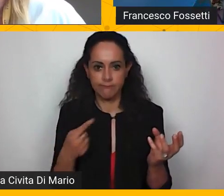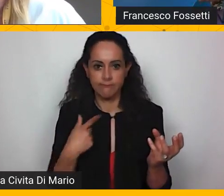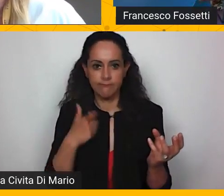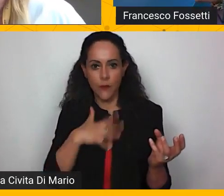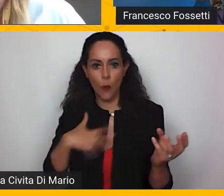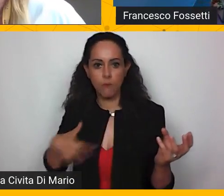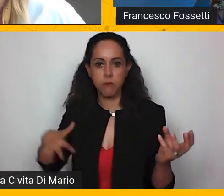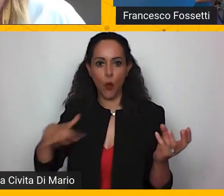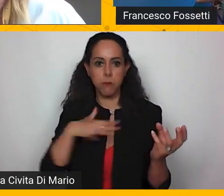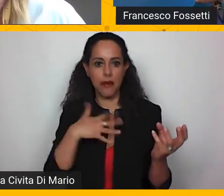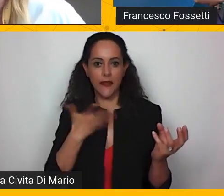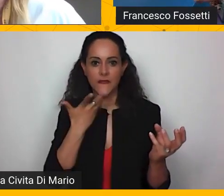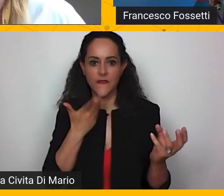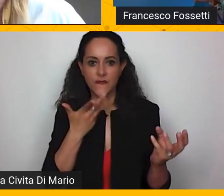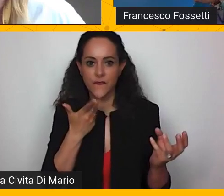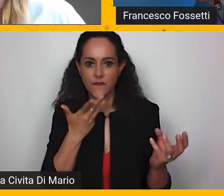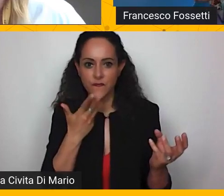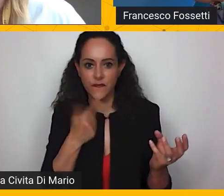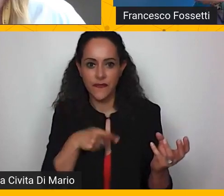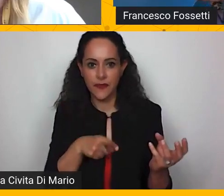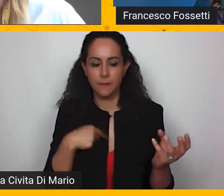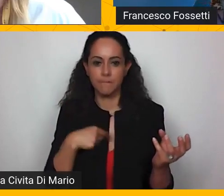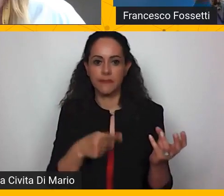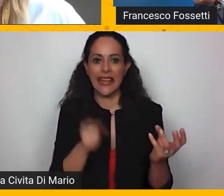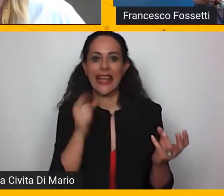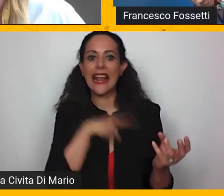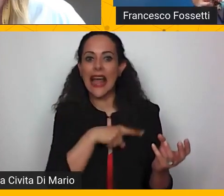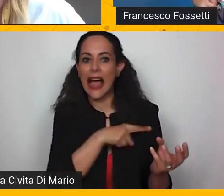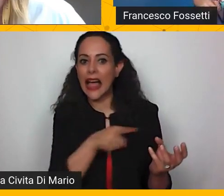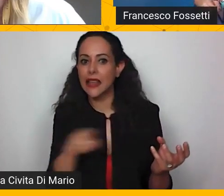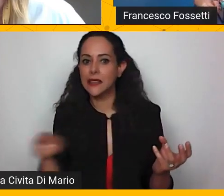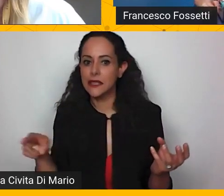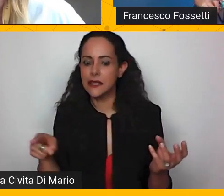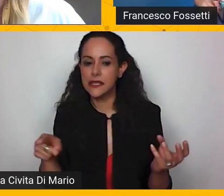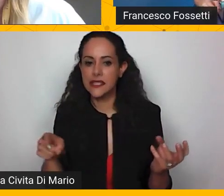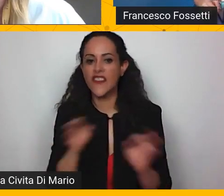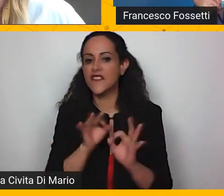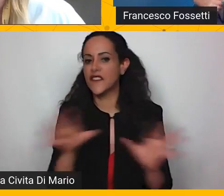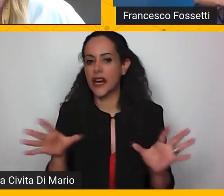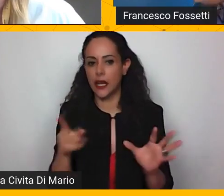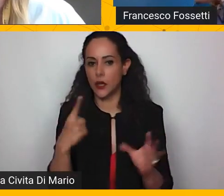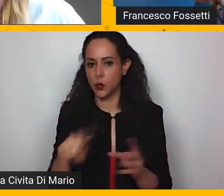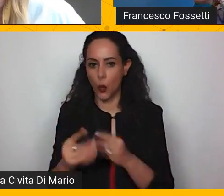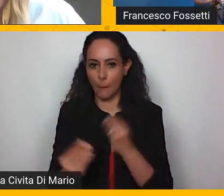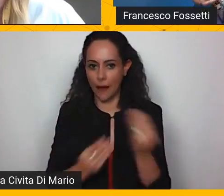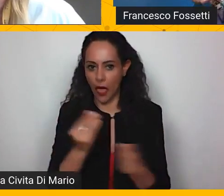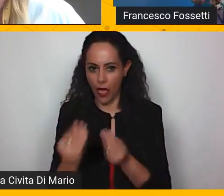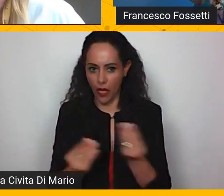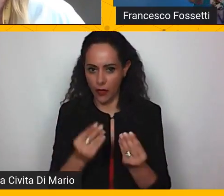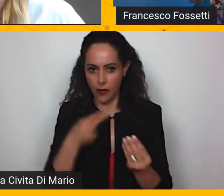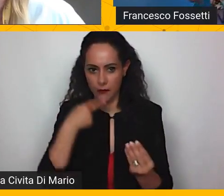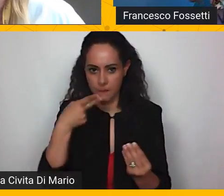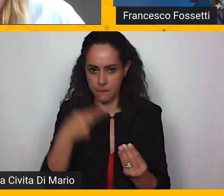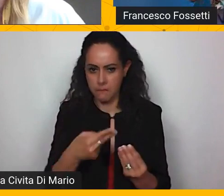pubblico grazie alla loro gratuità. Vengono chiamati free